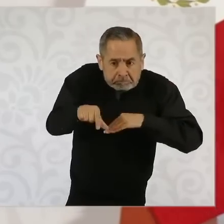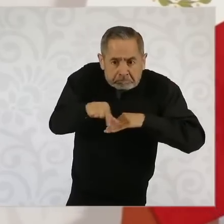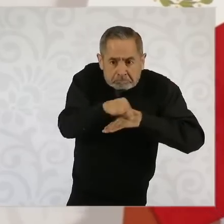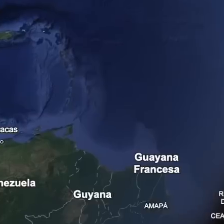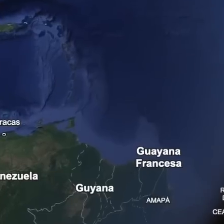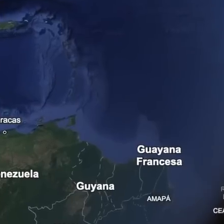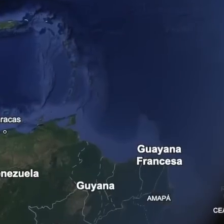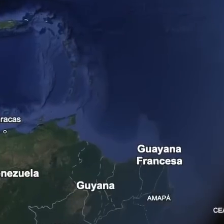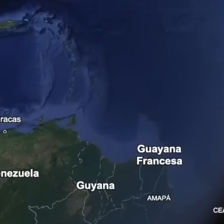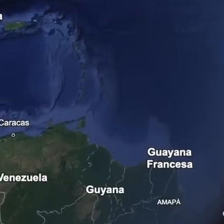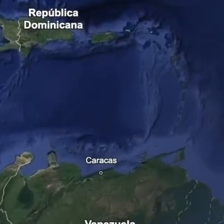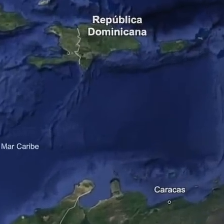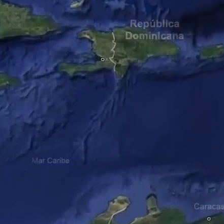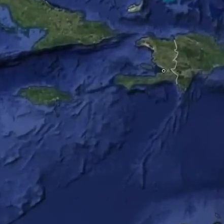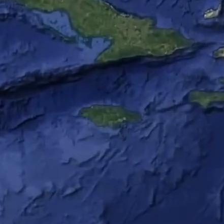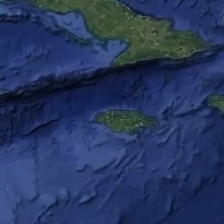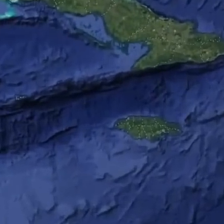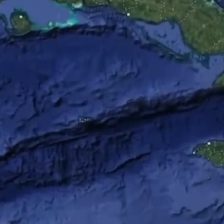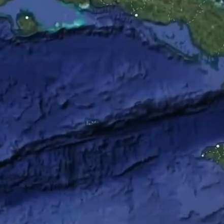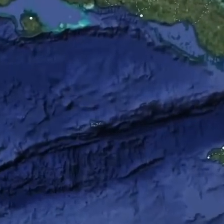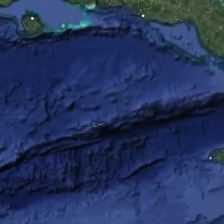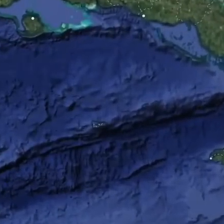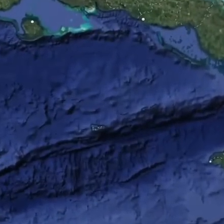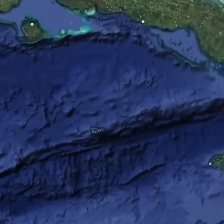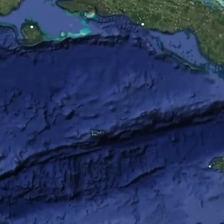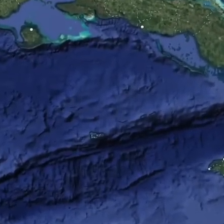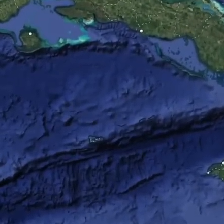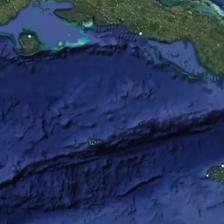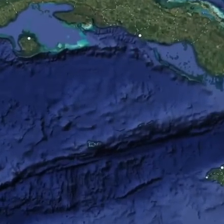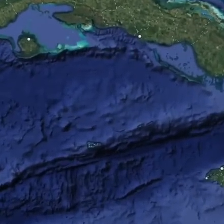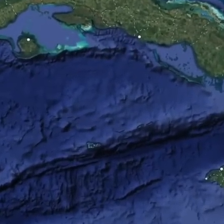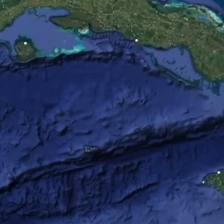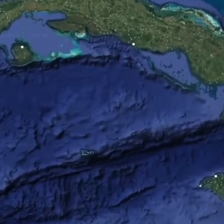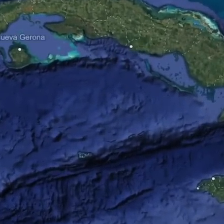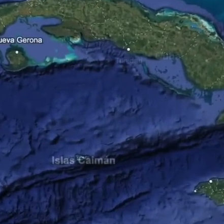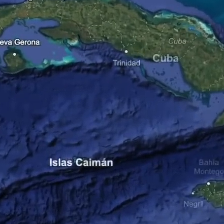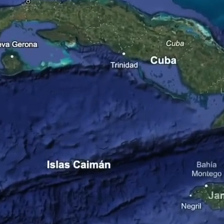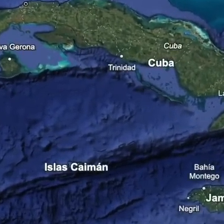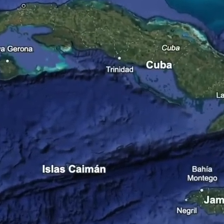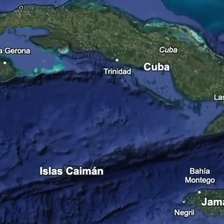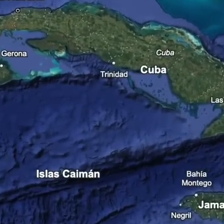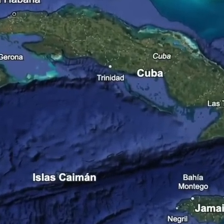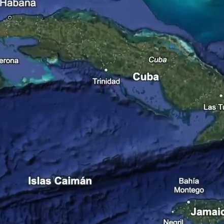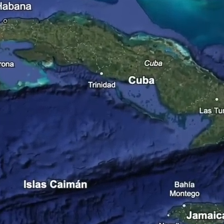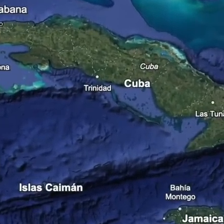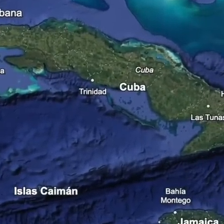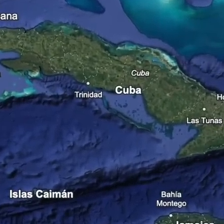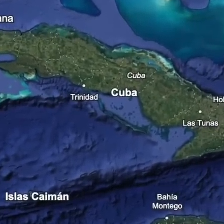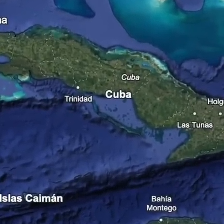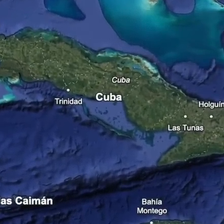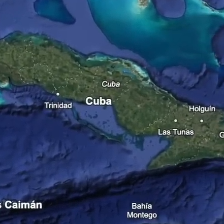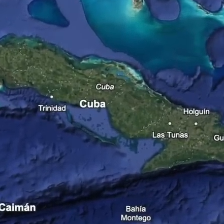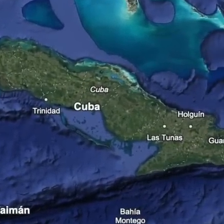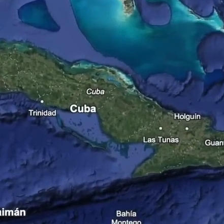que le corresponde a la soberanía de los Estados Unidos nosotros tenemos soberanía sobre nuestra